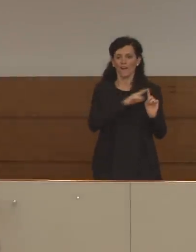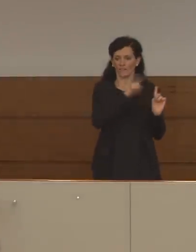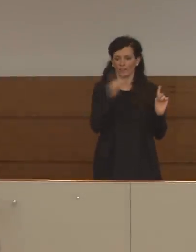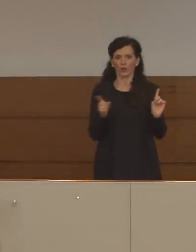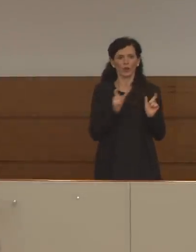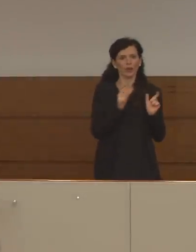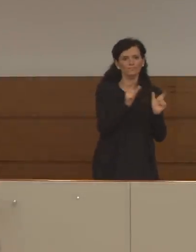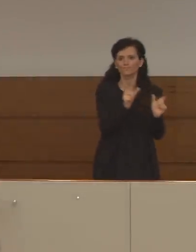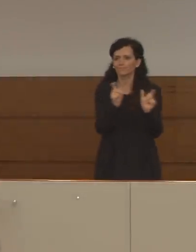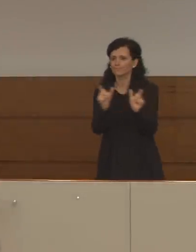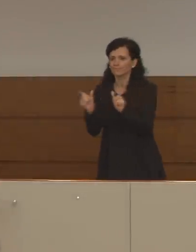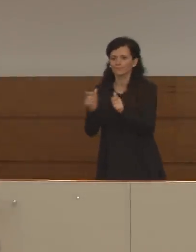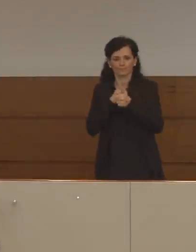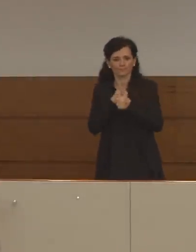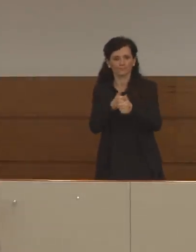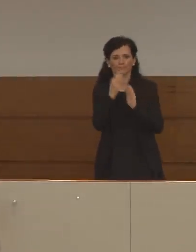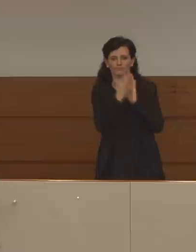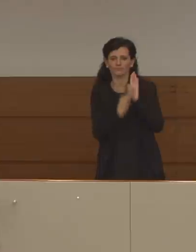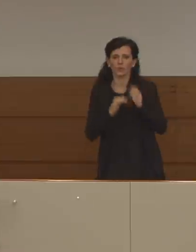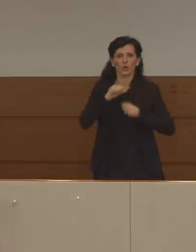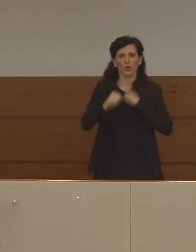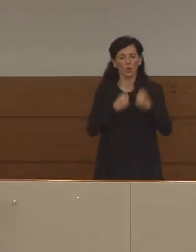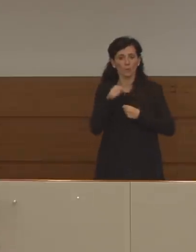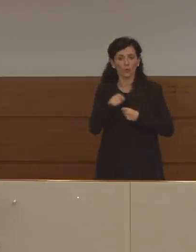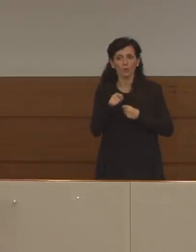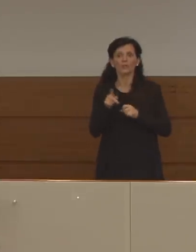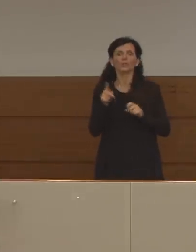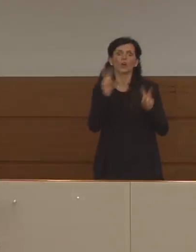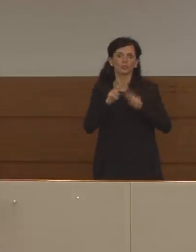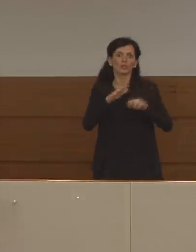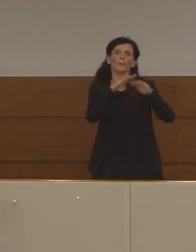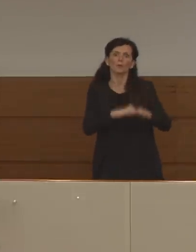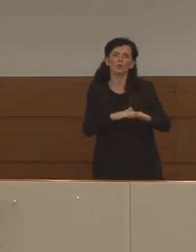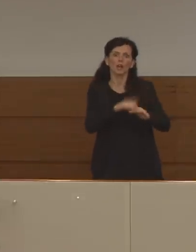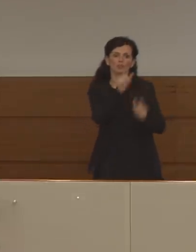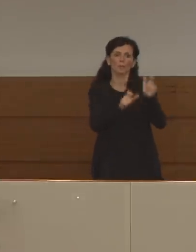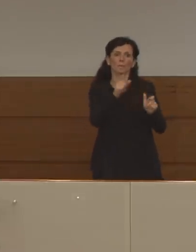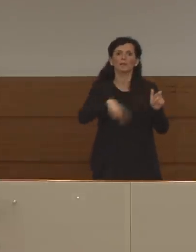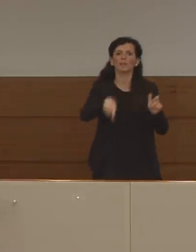ridurre l'esposizione anche delle categorie più fragili quindi anziani